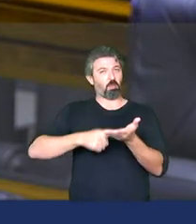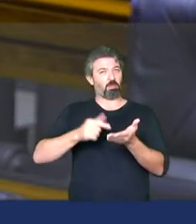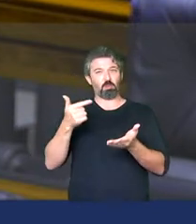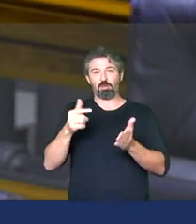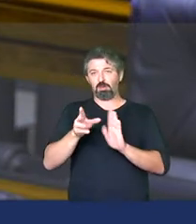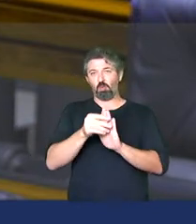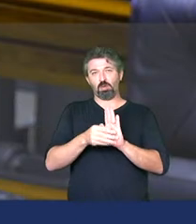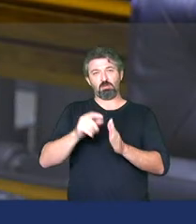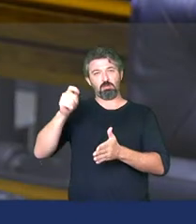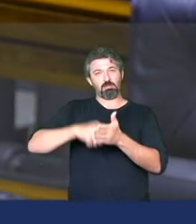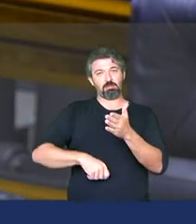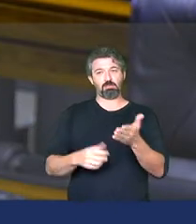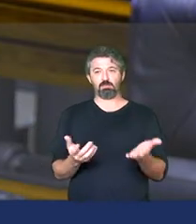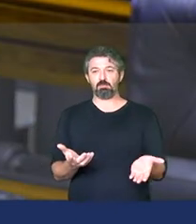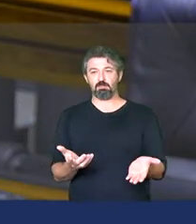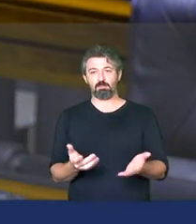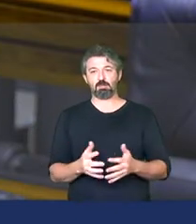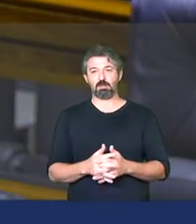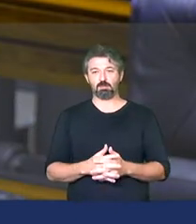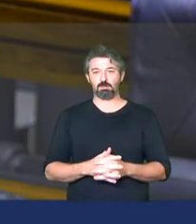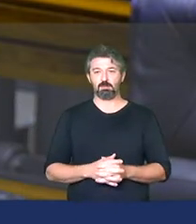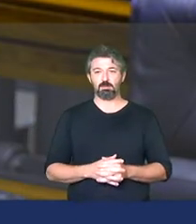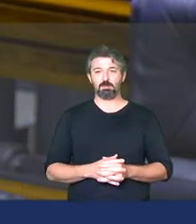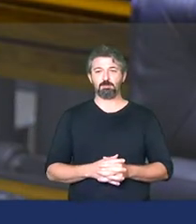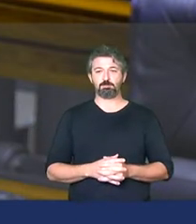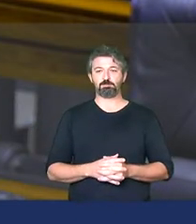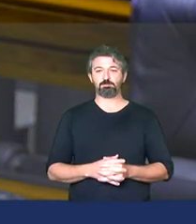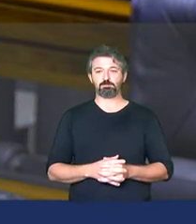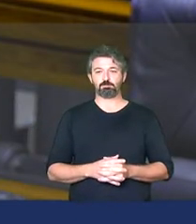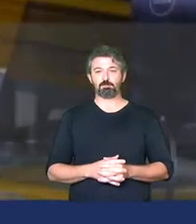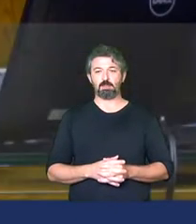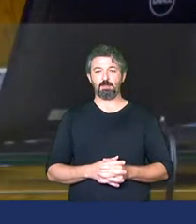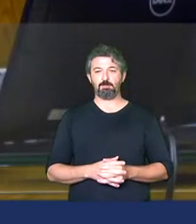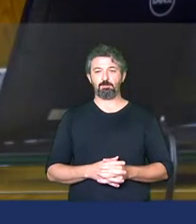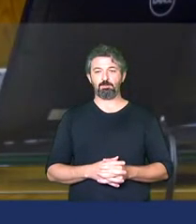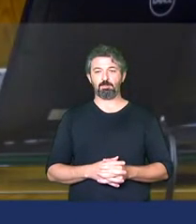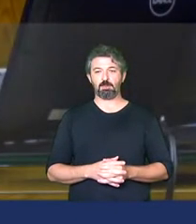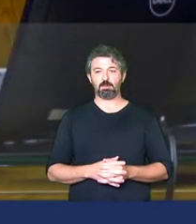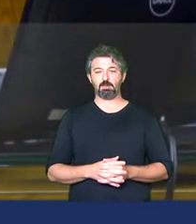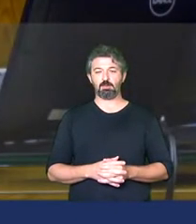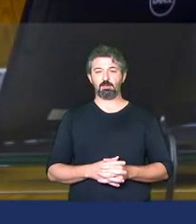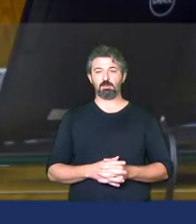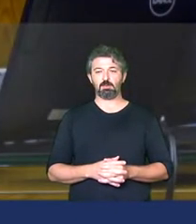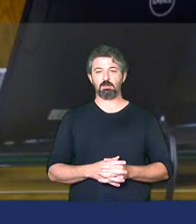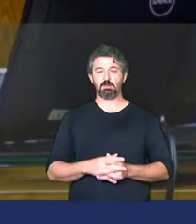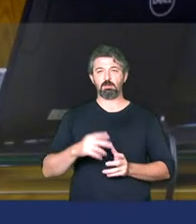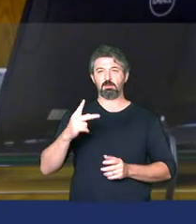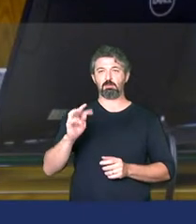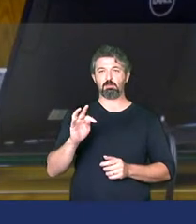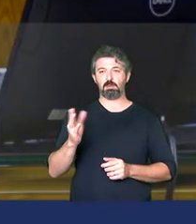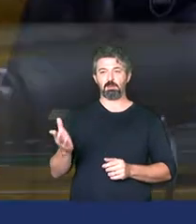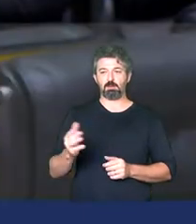CONCORDAMOS MAS SEM NENHUM COMPROMISSO DE HAVER A SANÇÃO PRESIDENCIAL. OBRIGADO, PRESIDENTE. [PRESIDENTE]: OBRIGADO. PELO PT, DEPUTADO